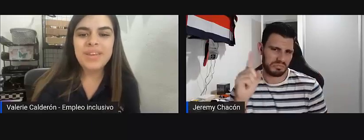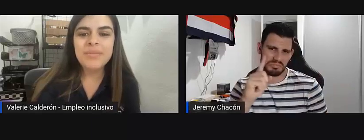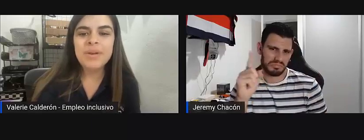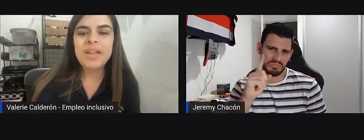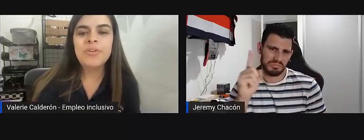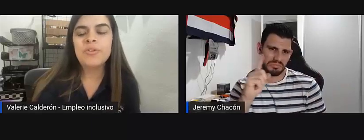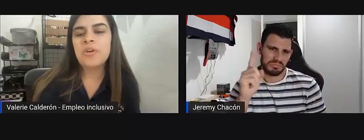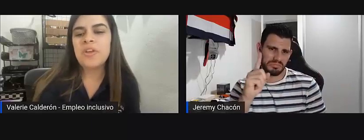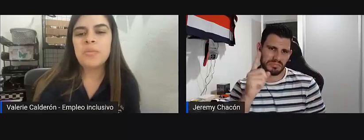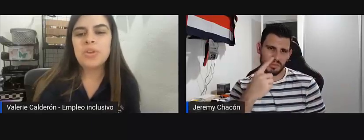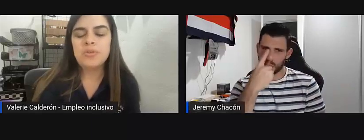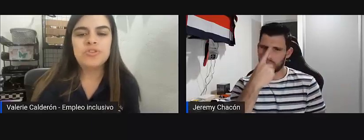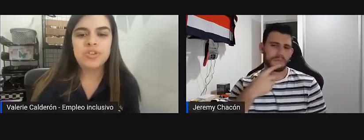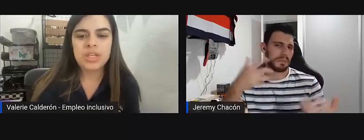verdad no no había como ningún choque